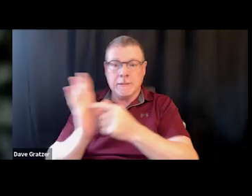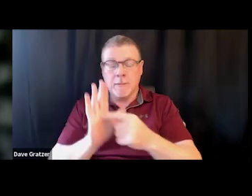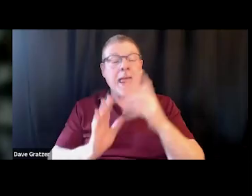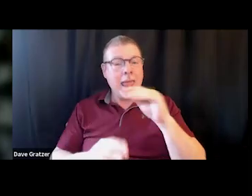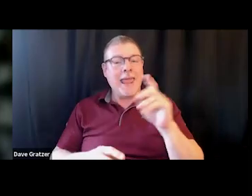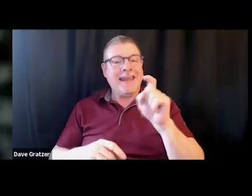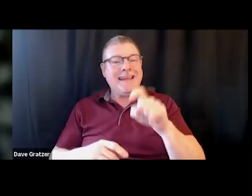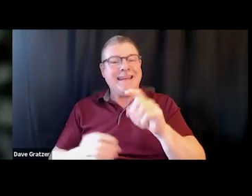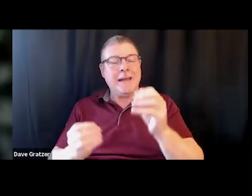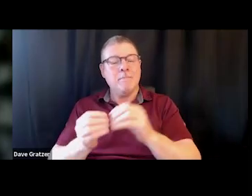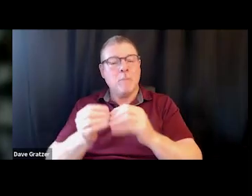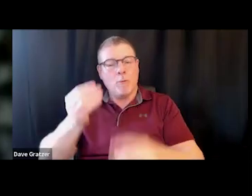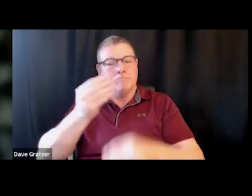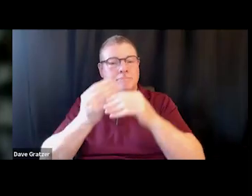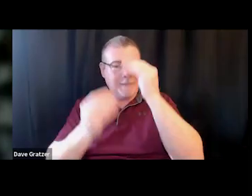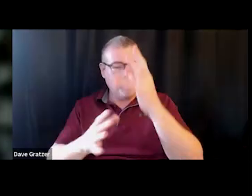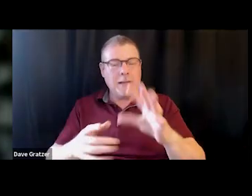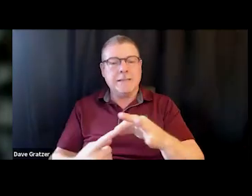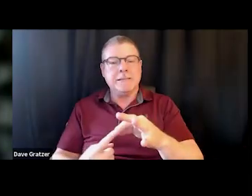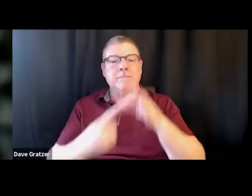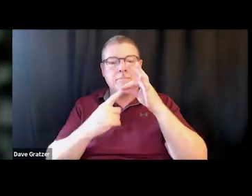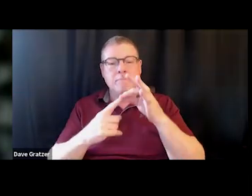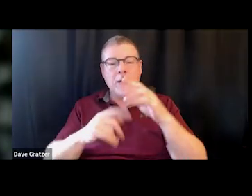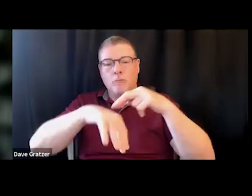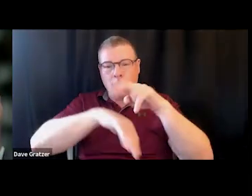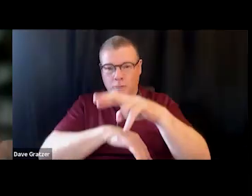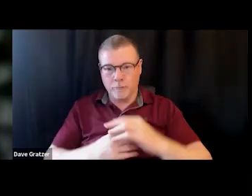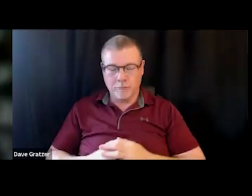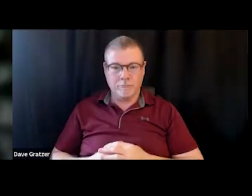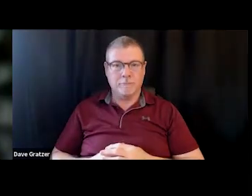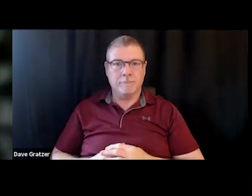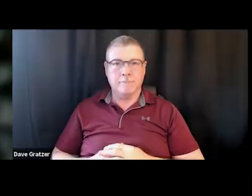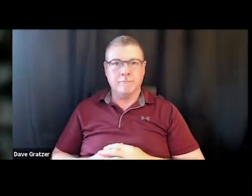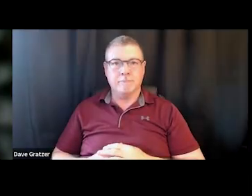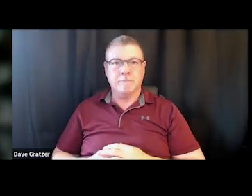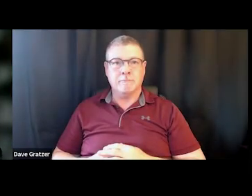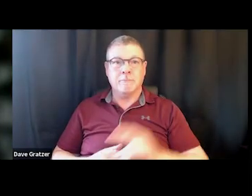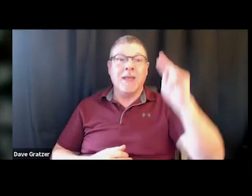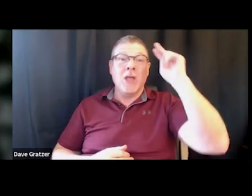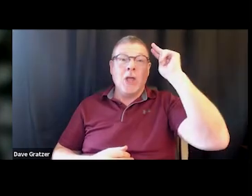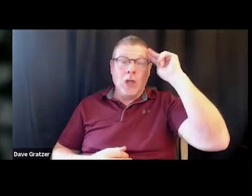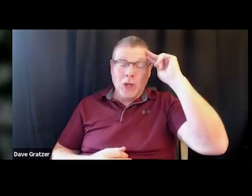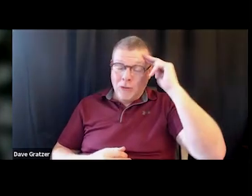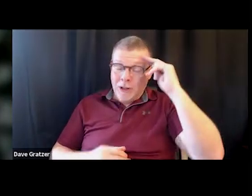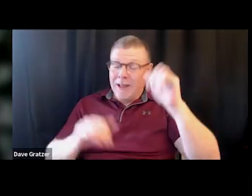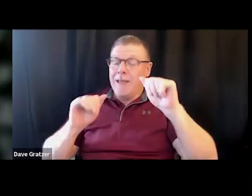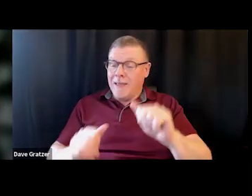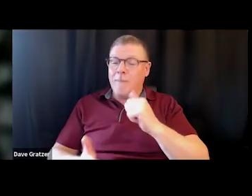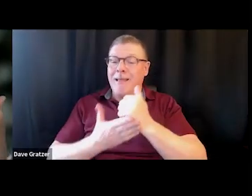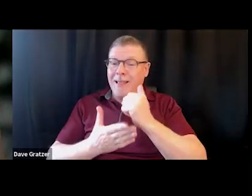para referencias médicas más especializadas. La neurología puede ser útil si la lesión es reciente